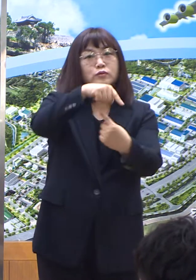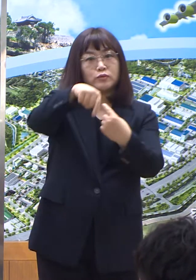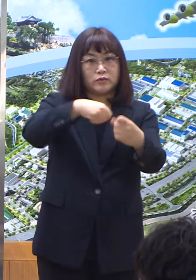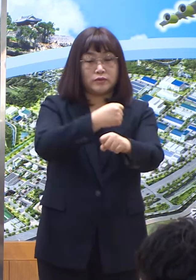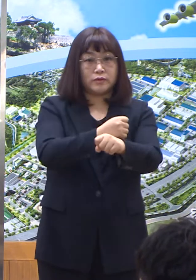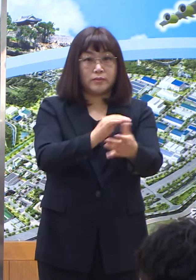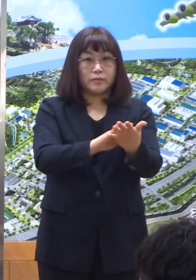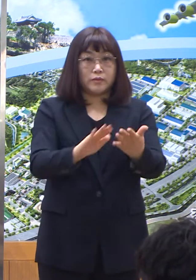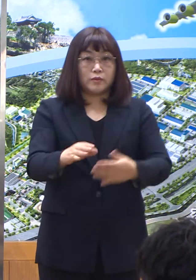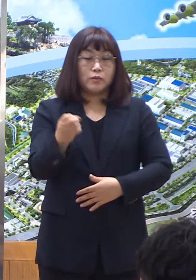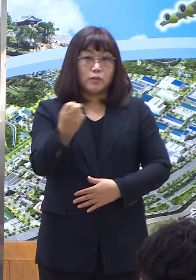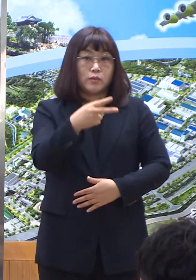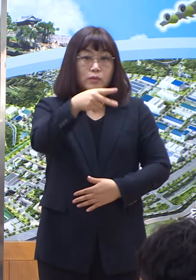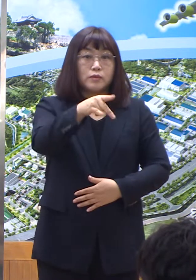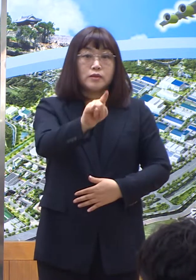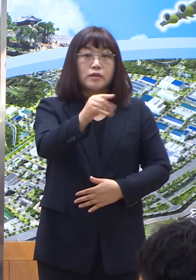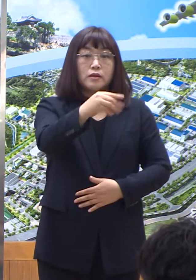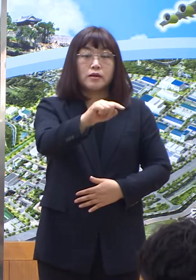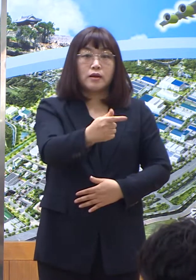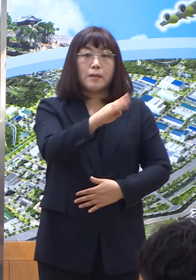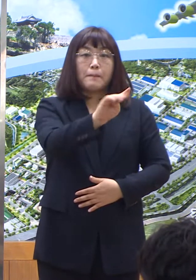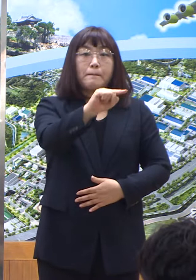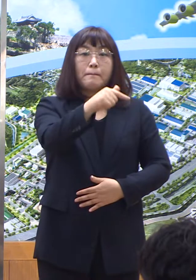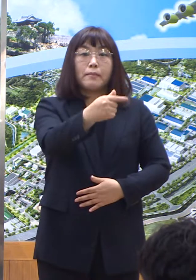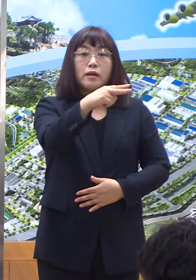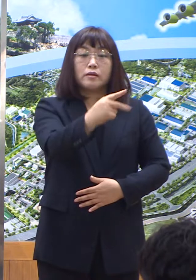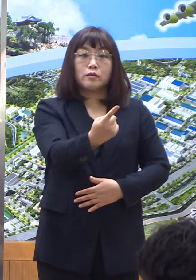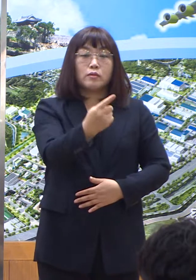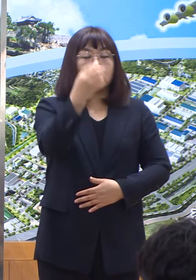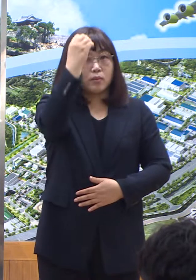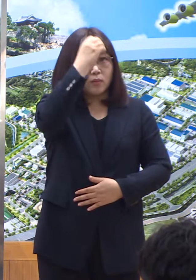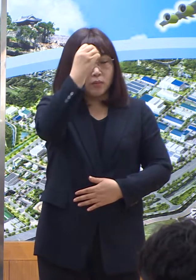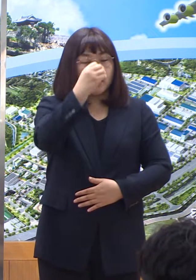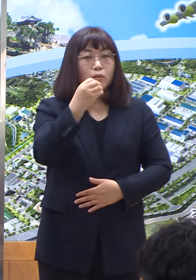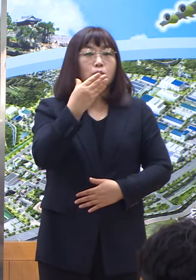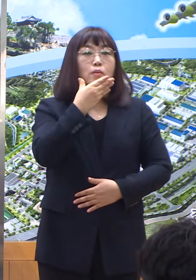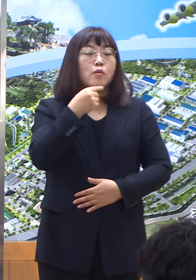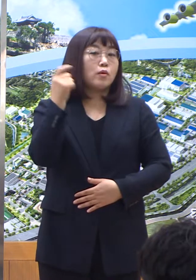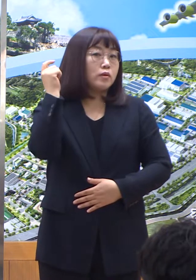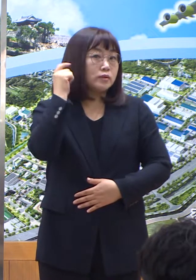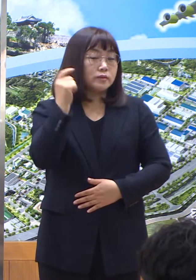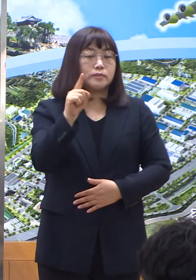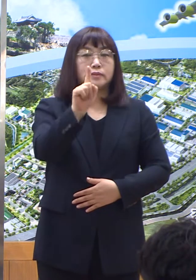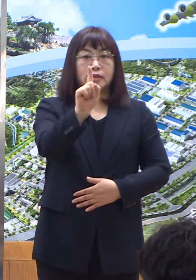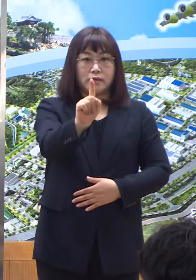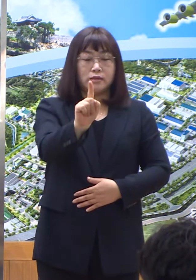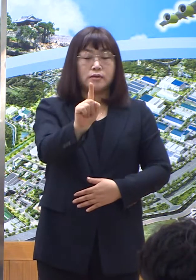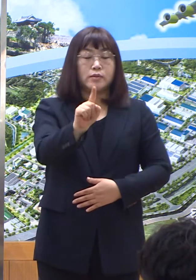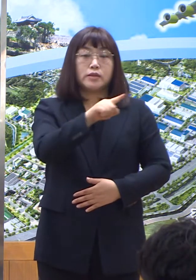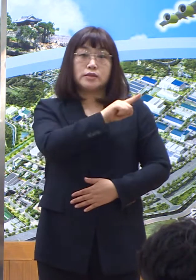아울러, 세란병원, 반도병원, 고려병원, 복음병원, 한일병원, 제일병원 등